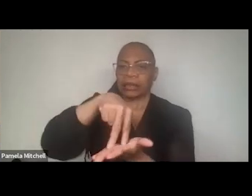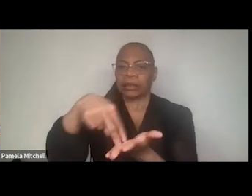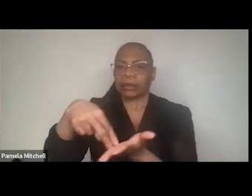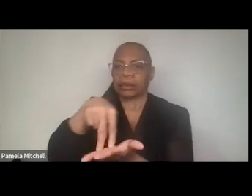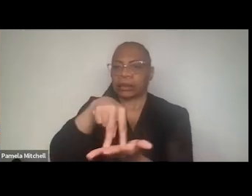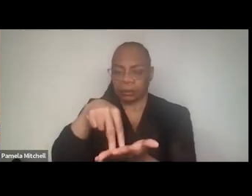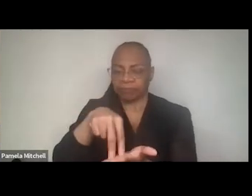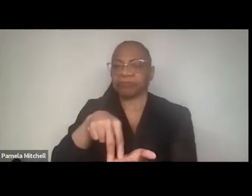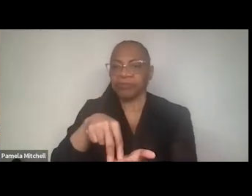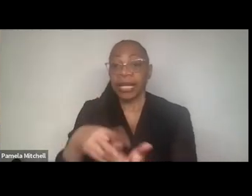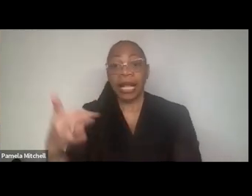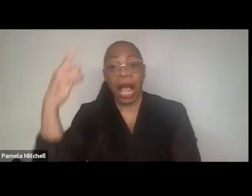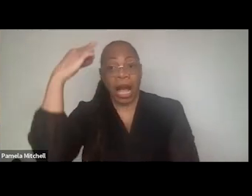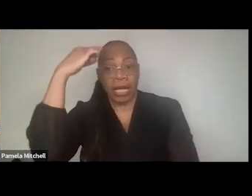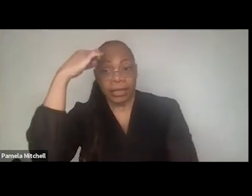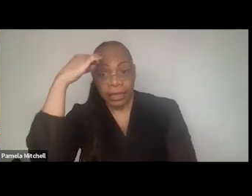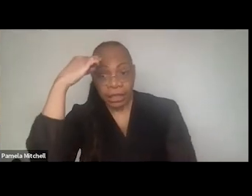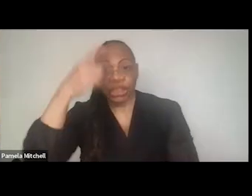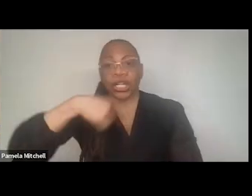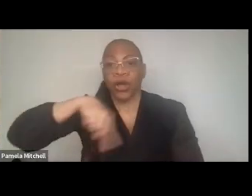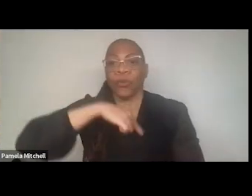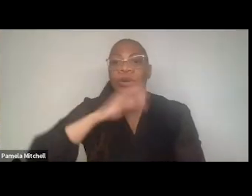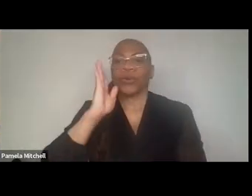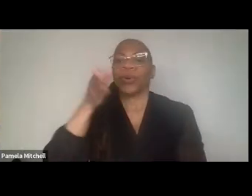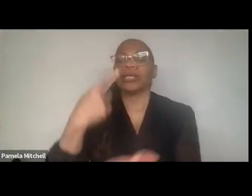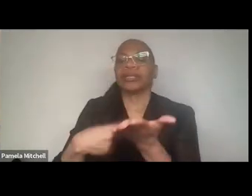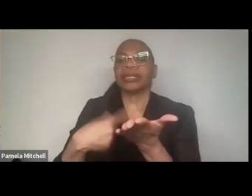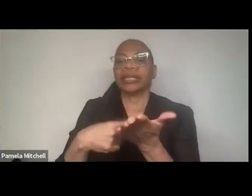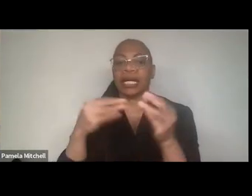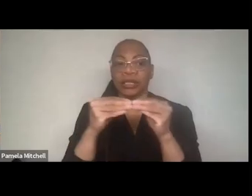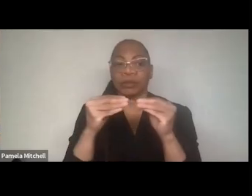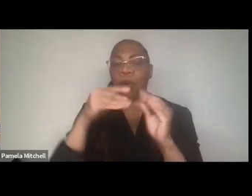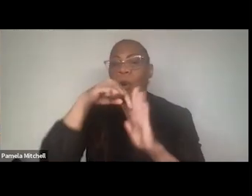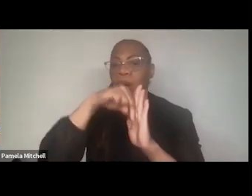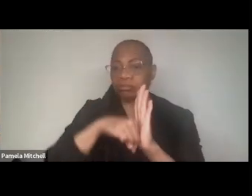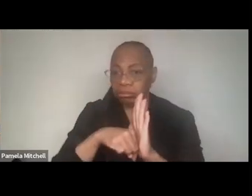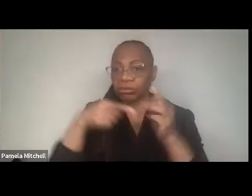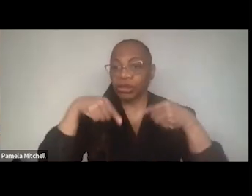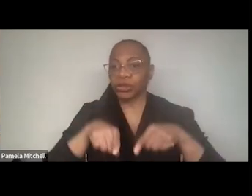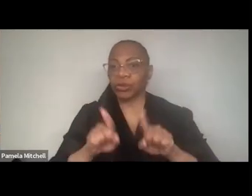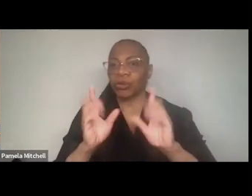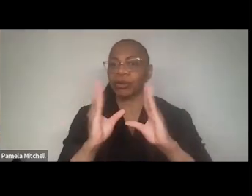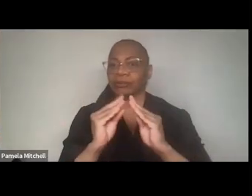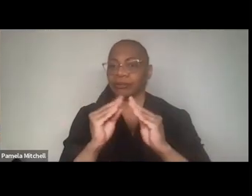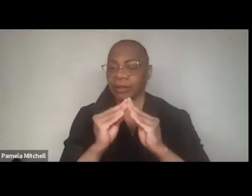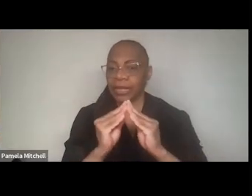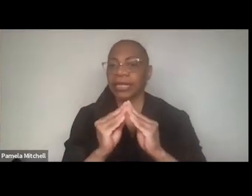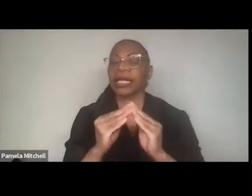En términos de cognición, y hablaremos más sobre esto a medida que avanzamos en la presentación del día, pero a menudo, las personas con lesión cerebral